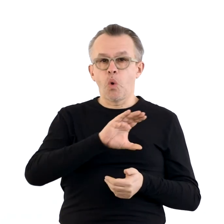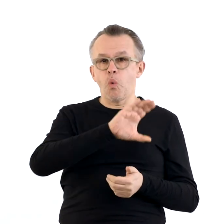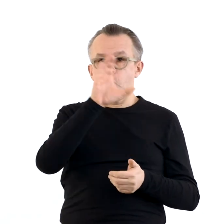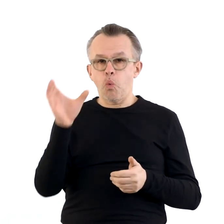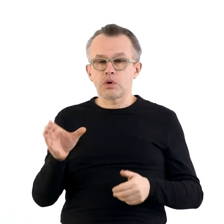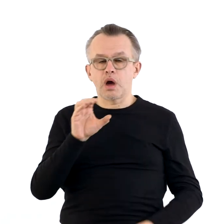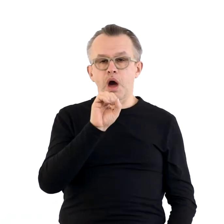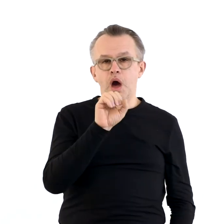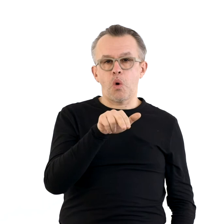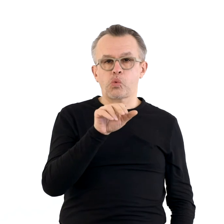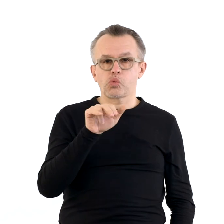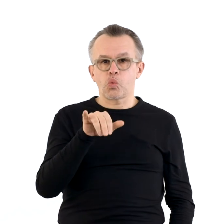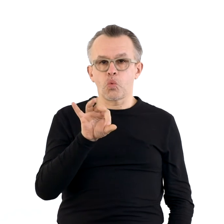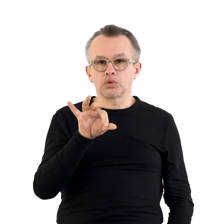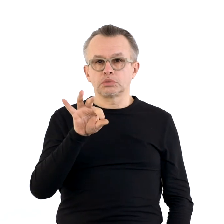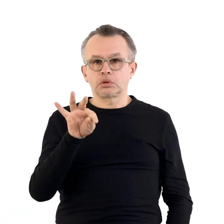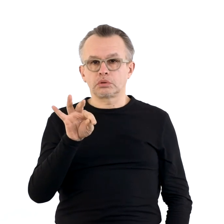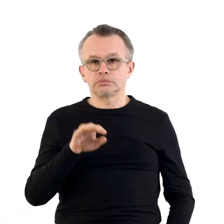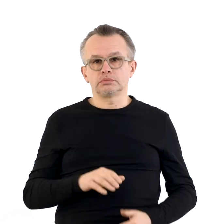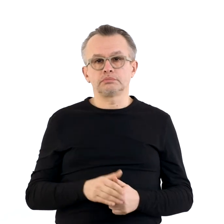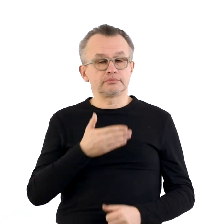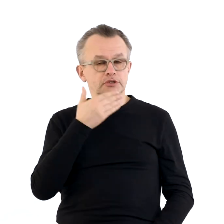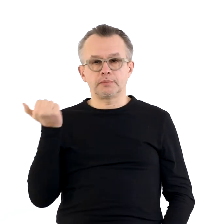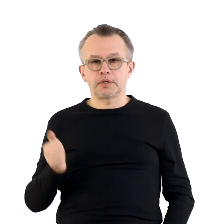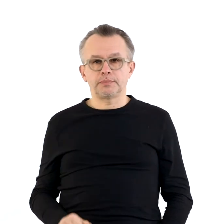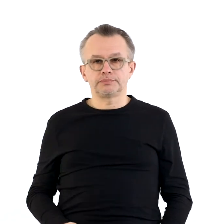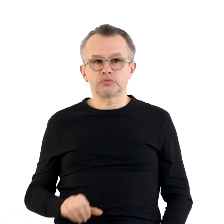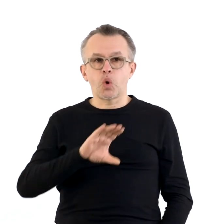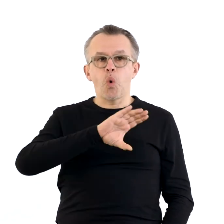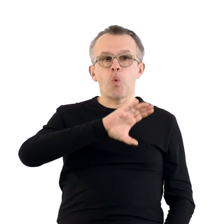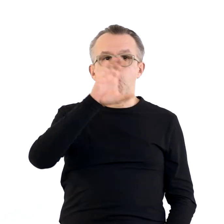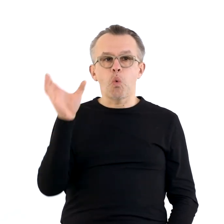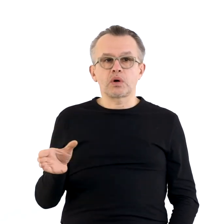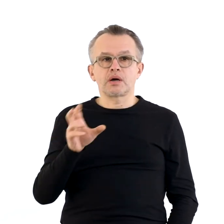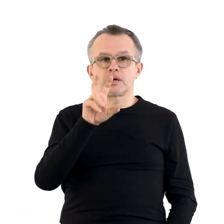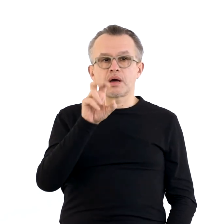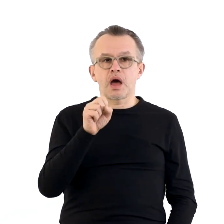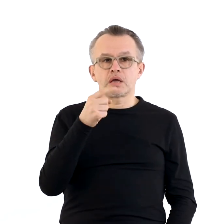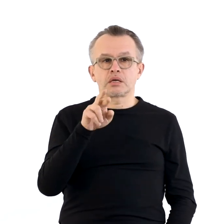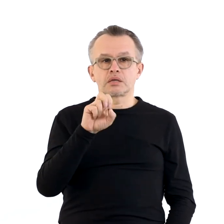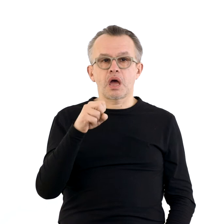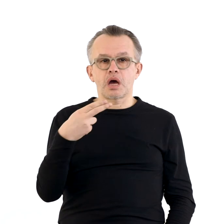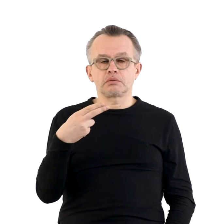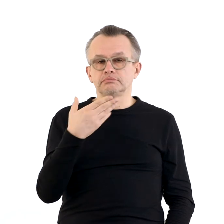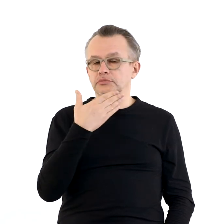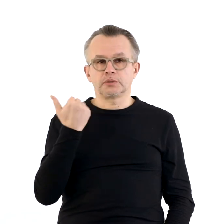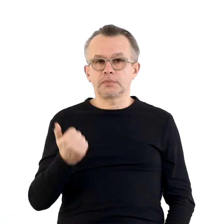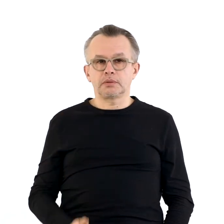Łuk Augusta – niezachowany; Łuk Hadriana – niezachowany;